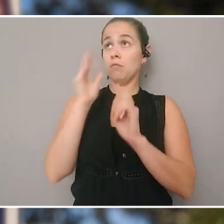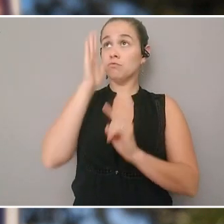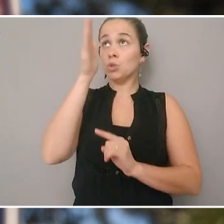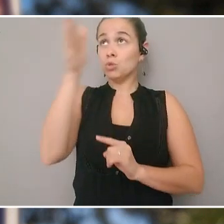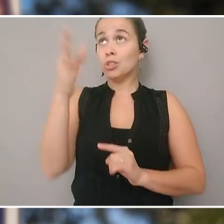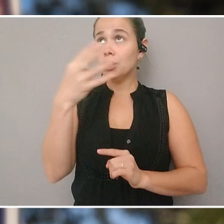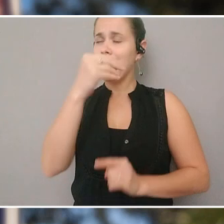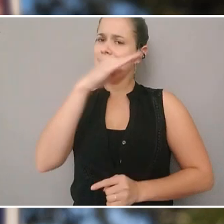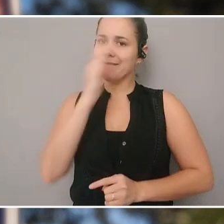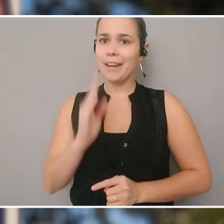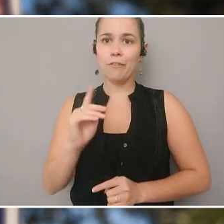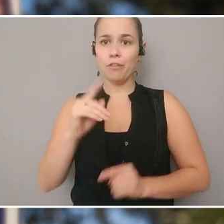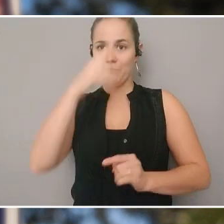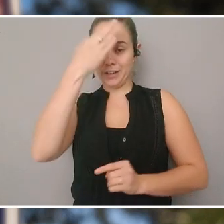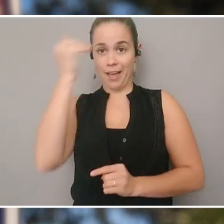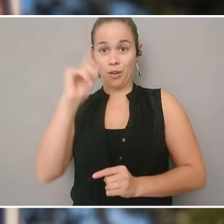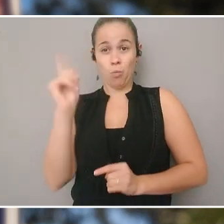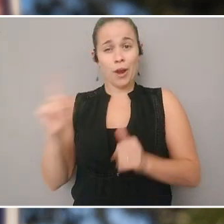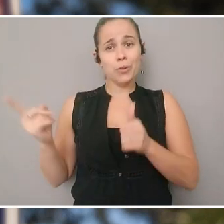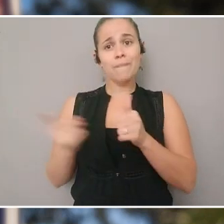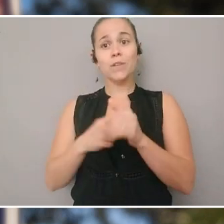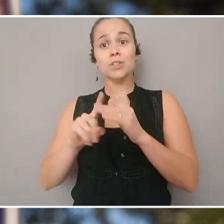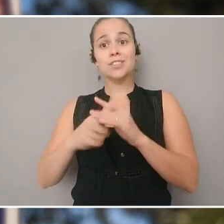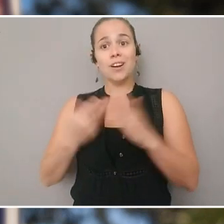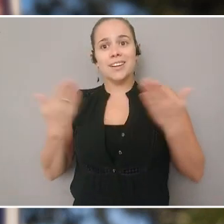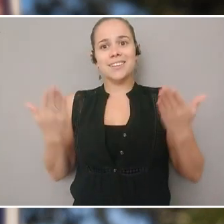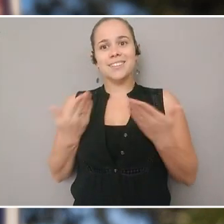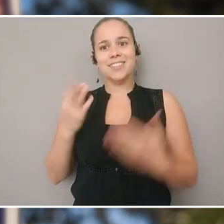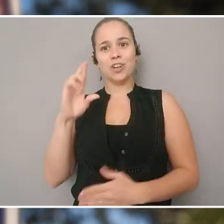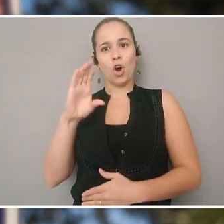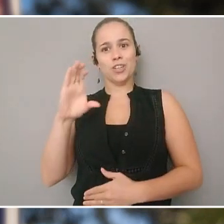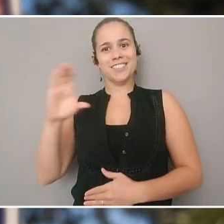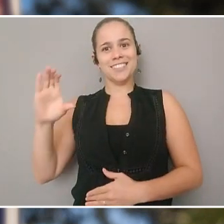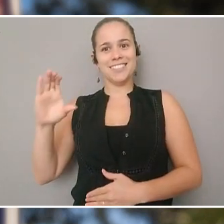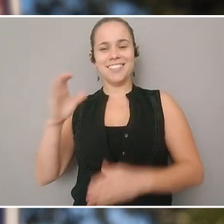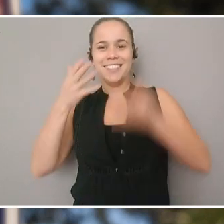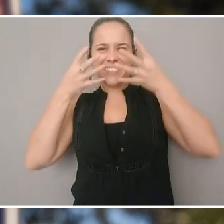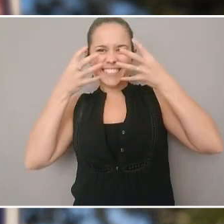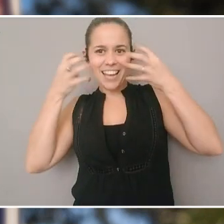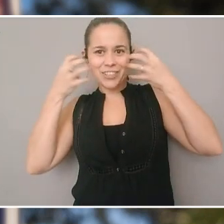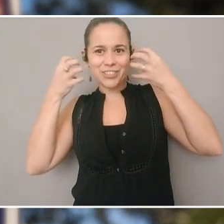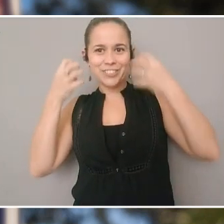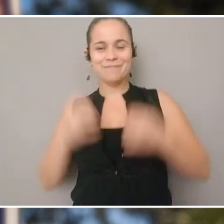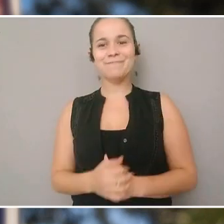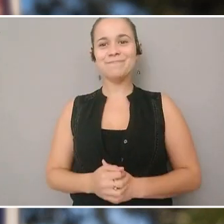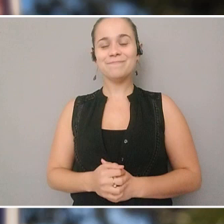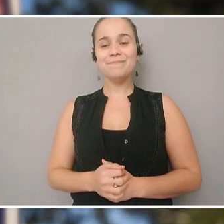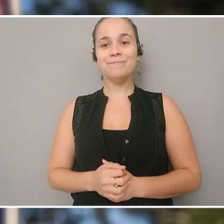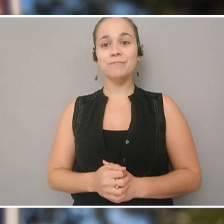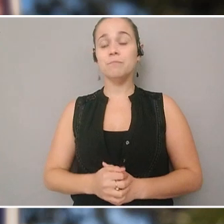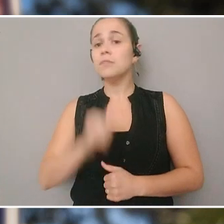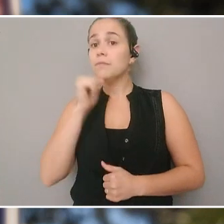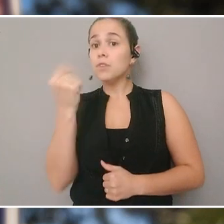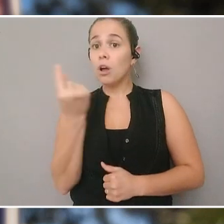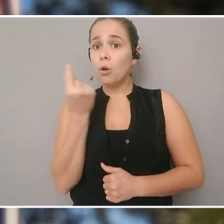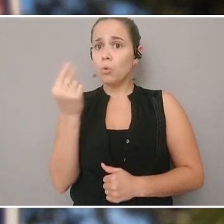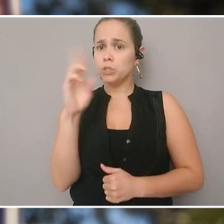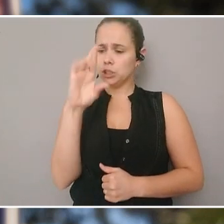donde empezaste en Riverside City College, cómo un tigre de Bengala.